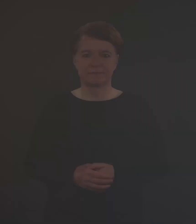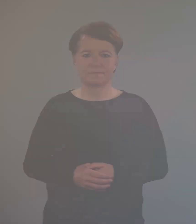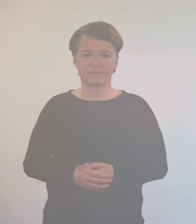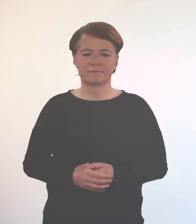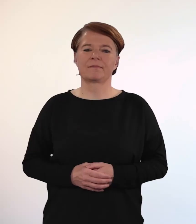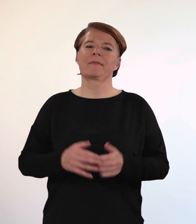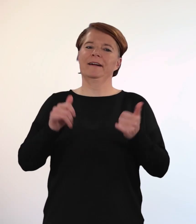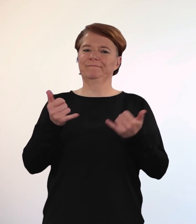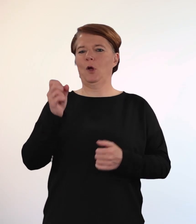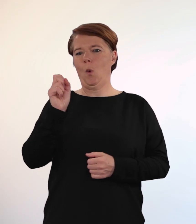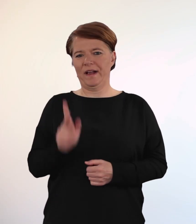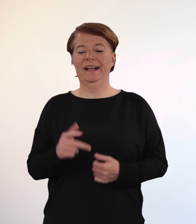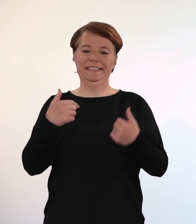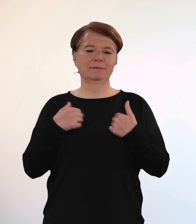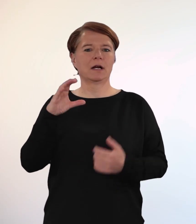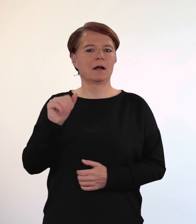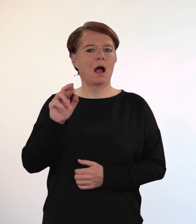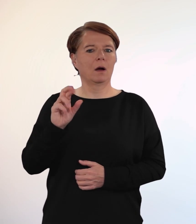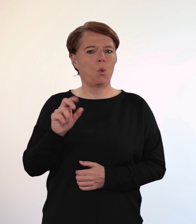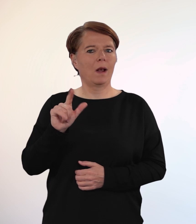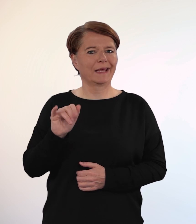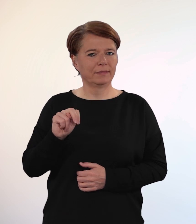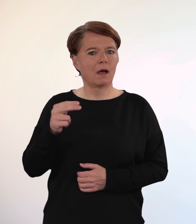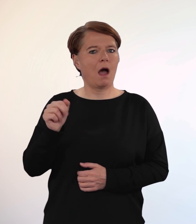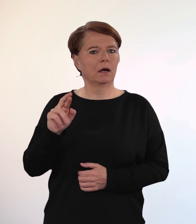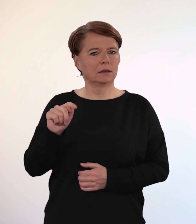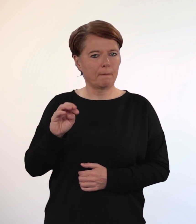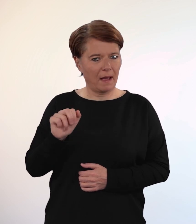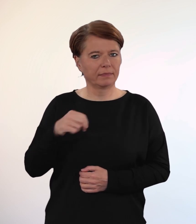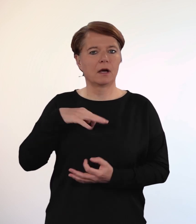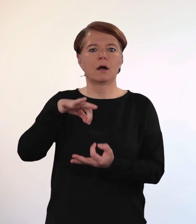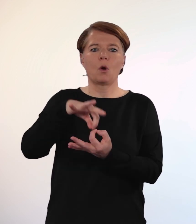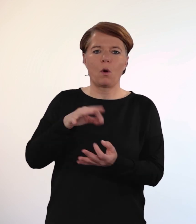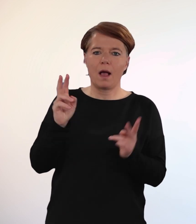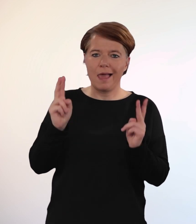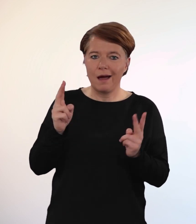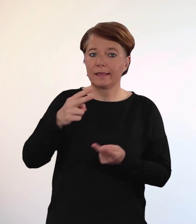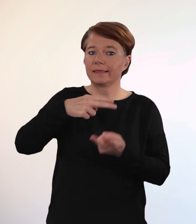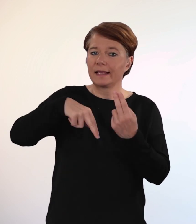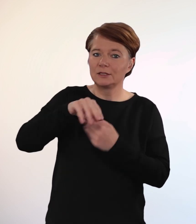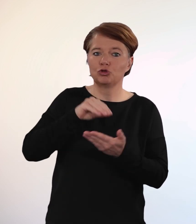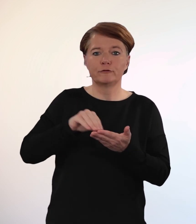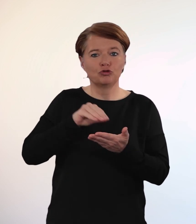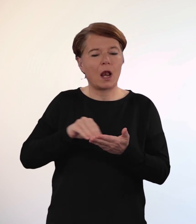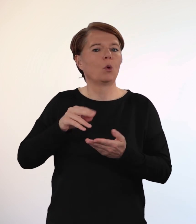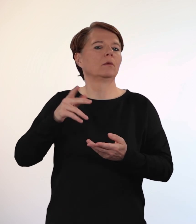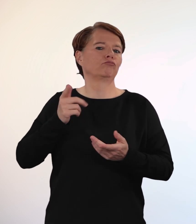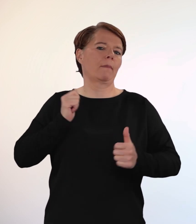Okay. Ich bin Carolin Hartmann. Ich bin Yogalehrerin, Tänzerin, Schriftstellerin und Performerin.